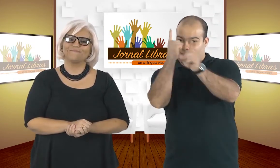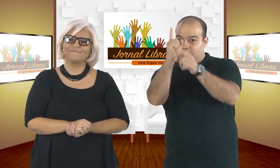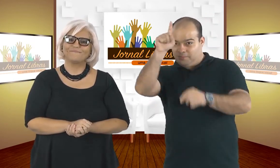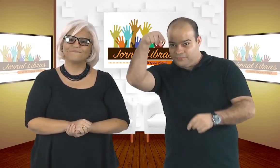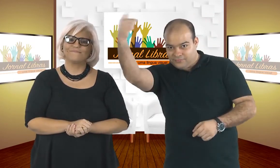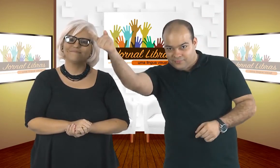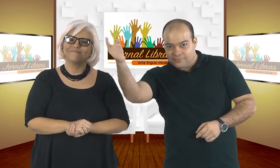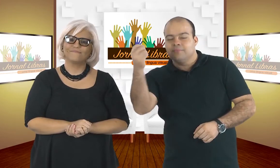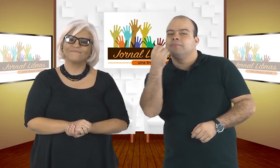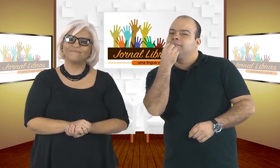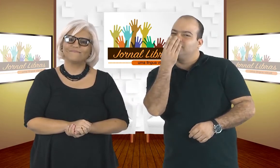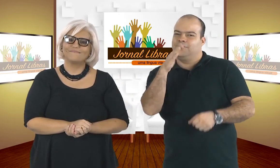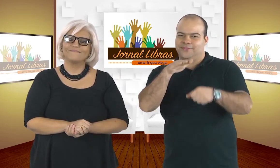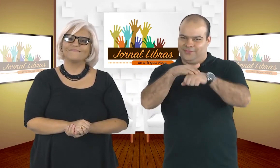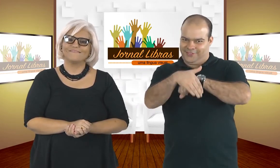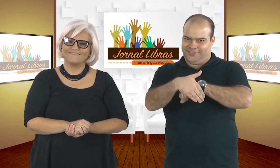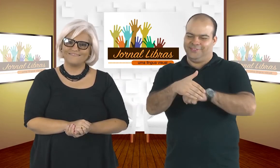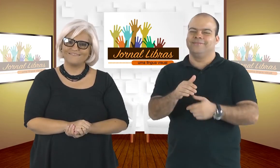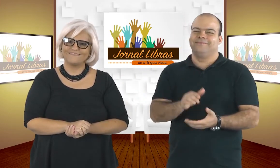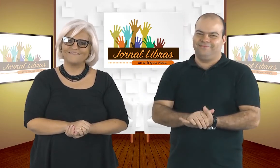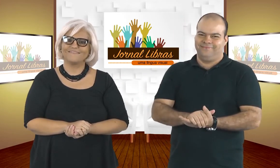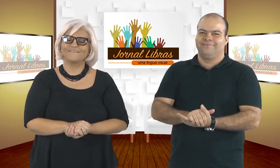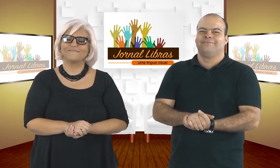a gente se encontra na próxima, boa noite